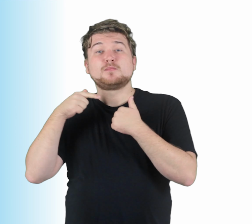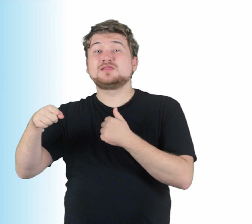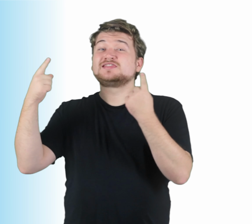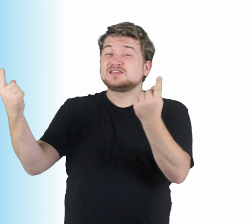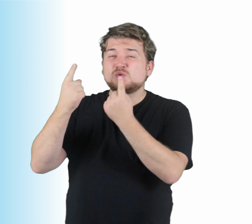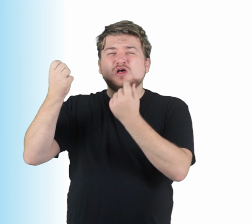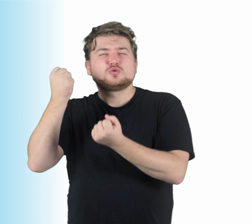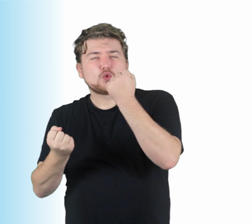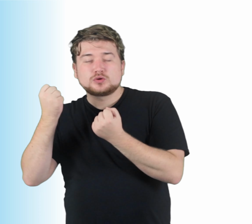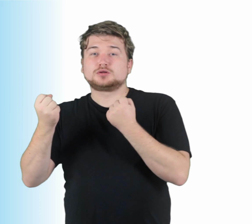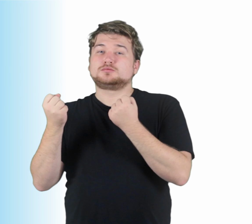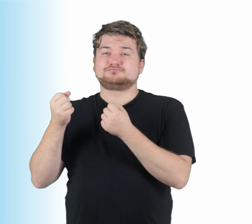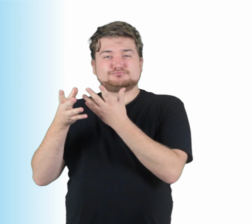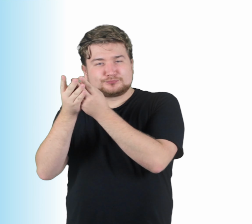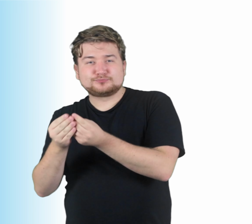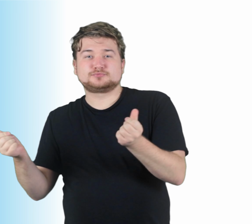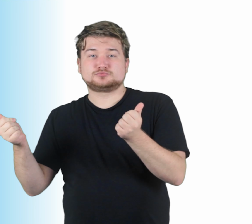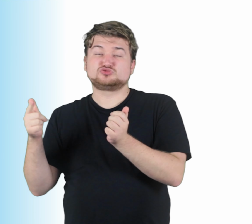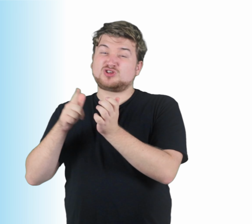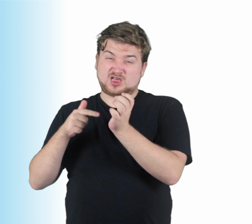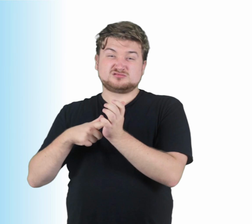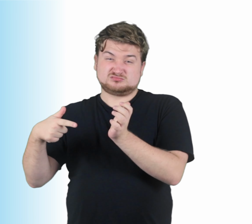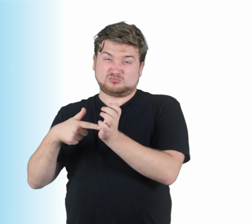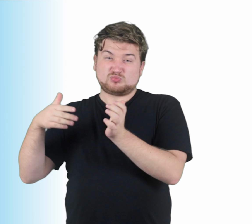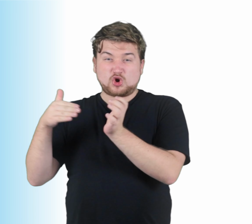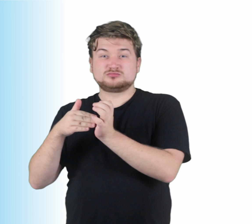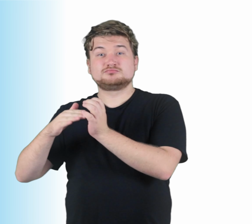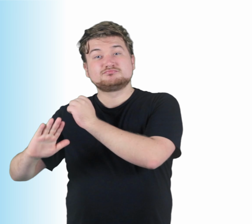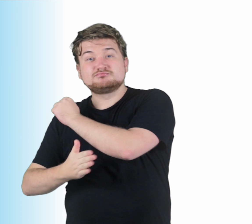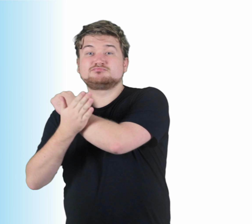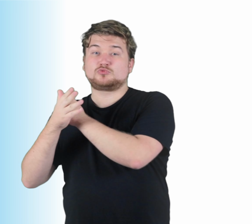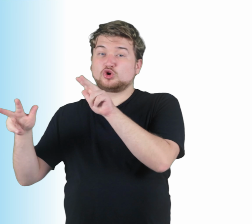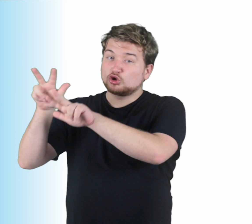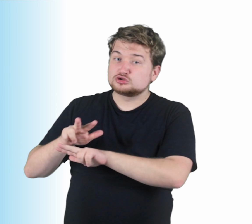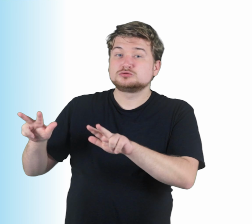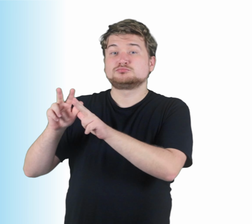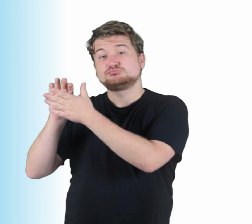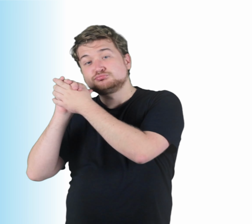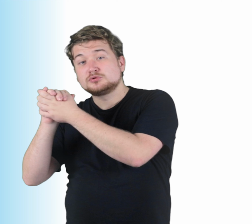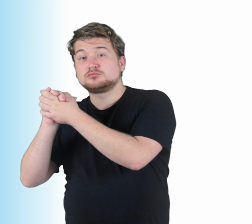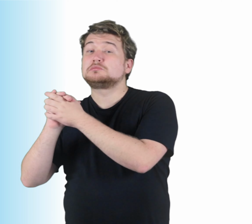Aby przejść przez trudną sytuację często potrzebne jest wsparcie rodziny, przyjaciół,